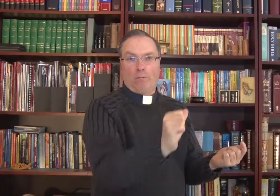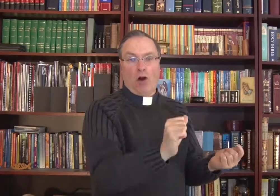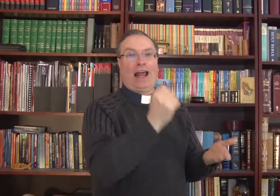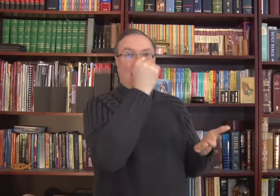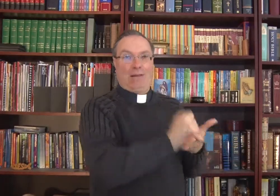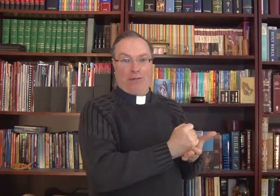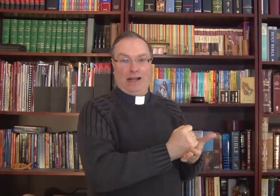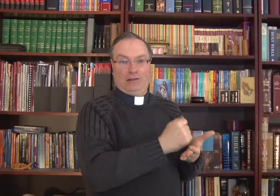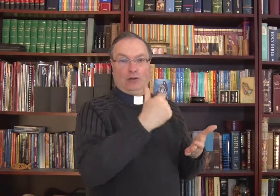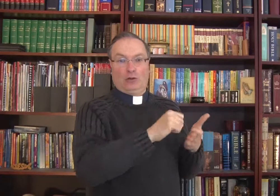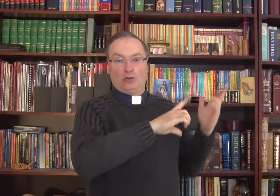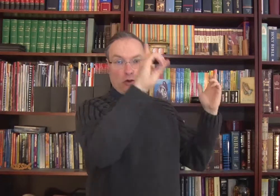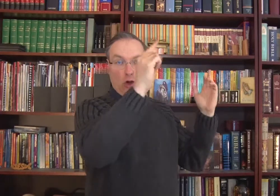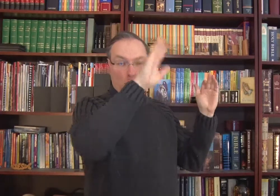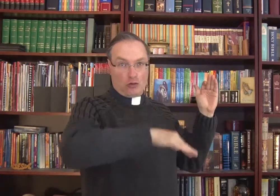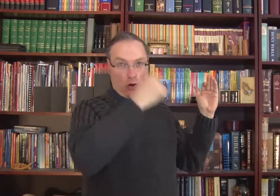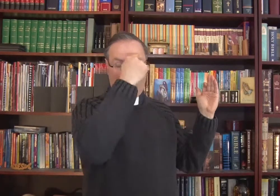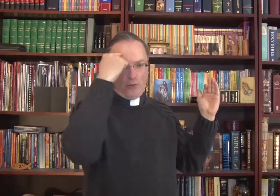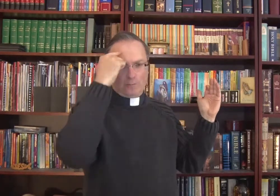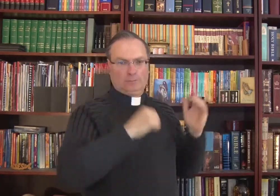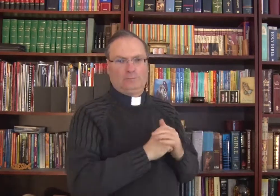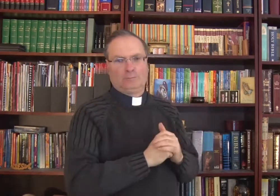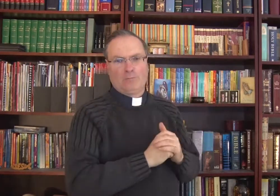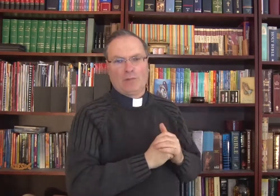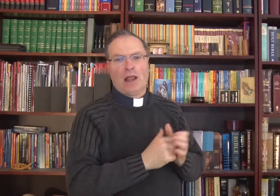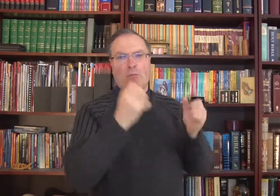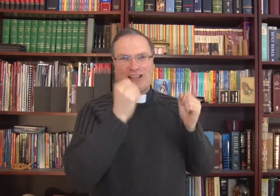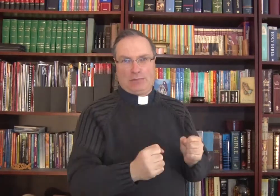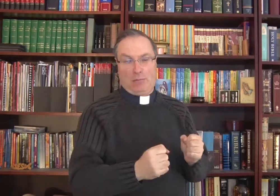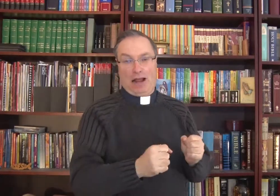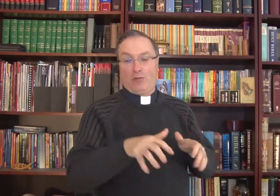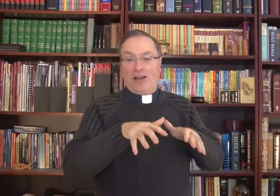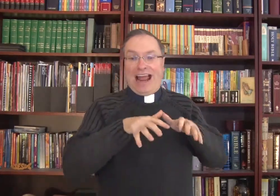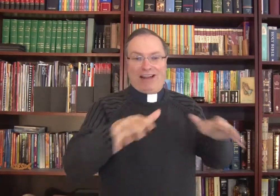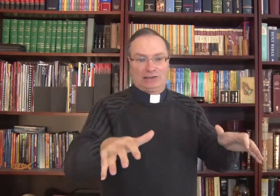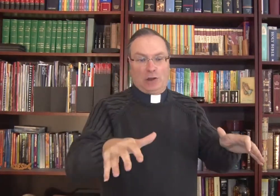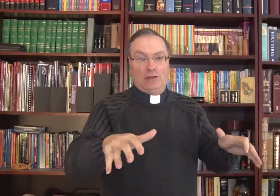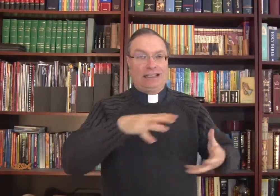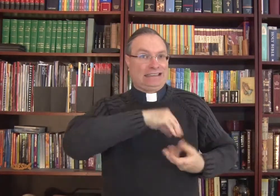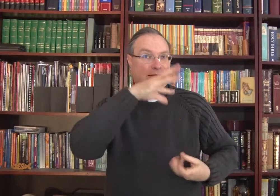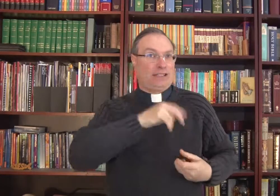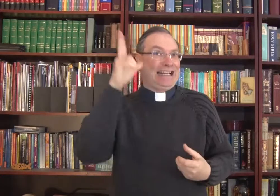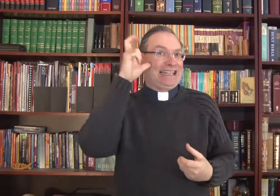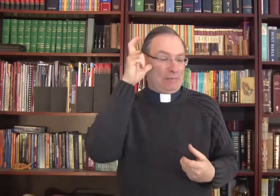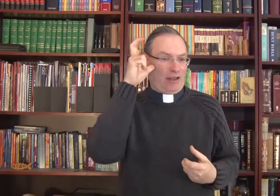qui n’ont pas l’empreinte de Dieu sur le front. Possiblement une invasion des esprits démoniaques